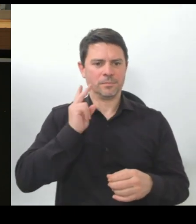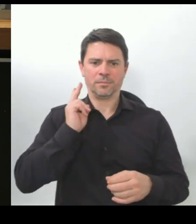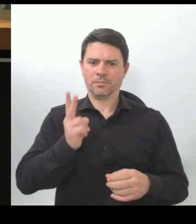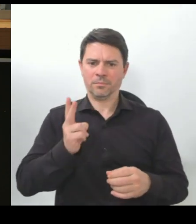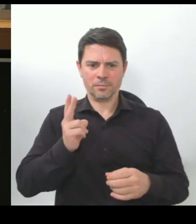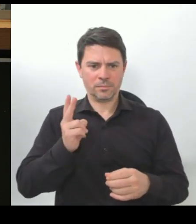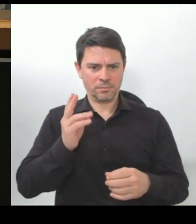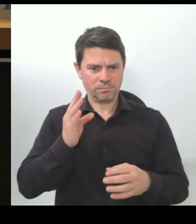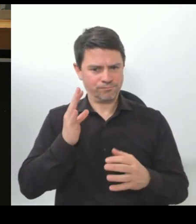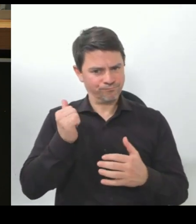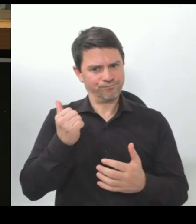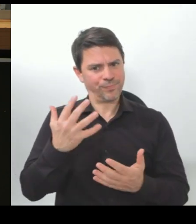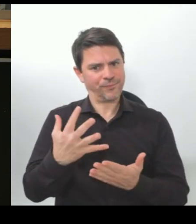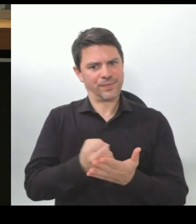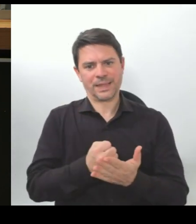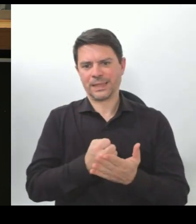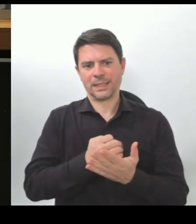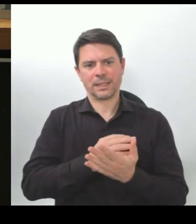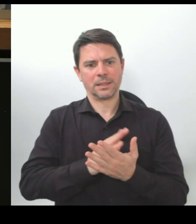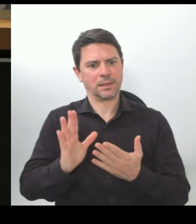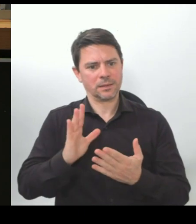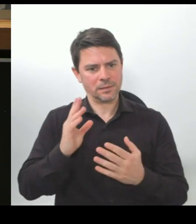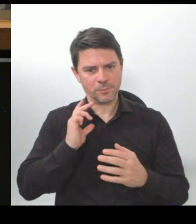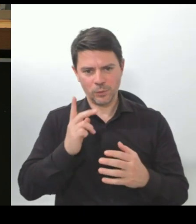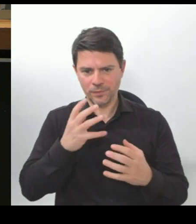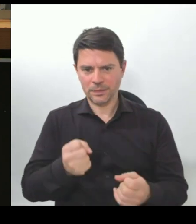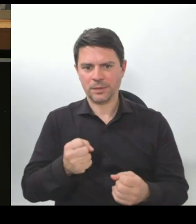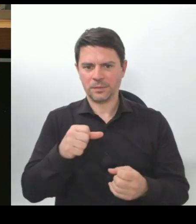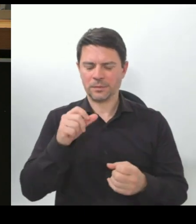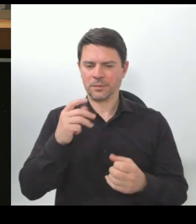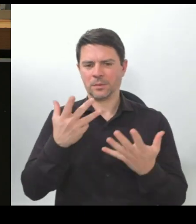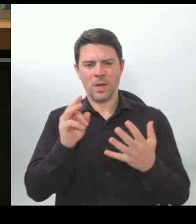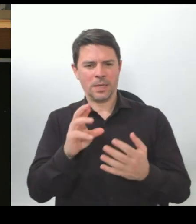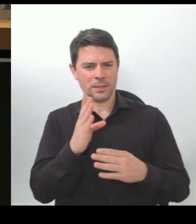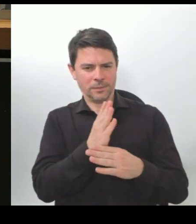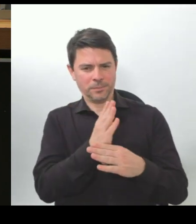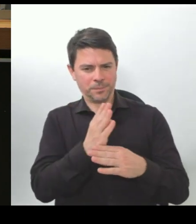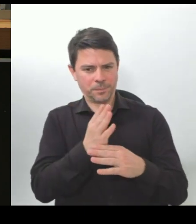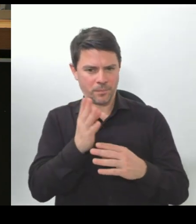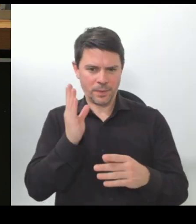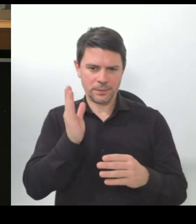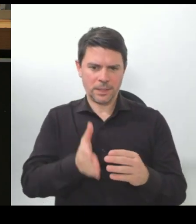Beamten des Landes Berlins ein Sonderopfer gebracht haben bei ihrer Bezahlung und die CDU Fraktion hat